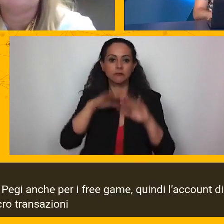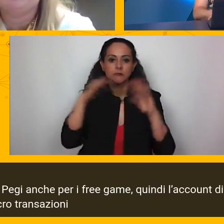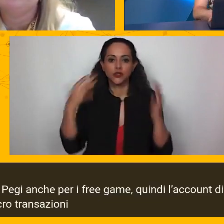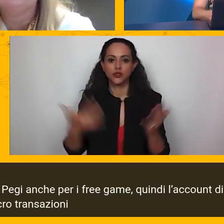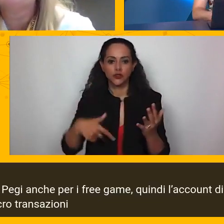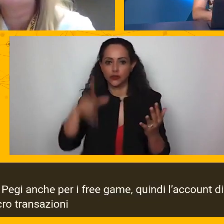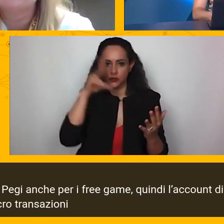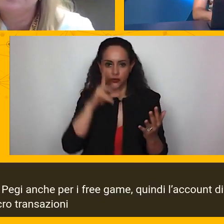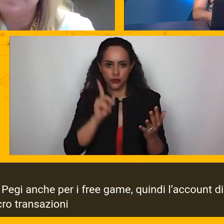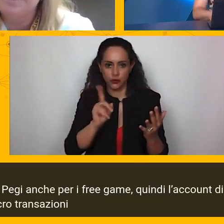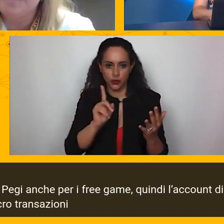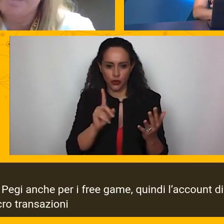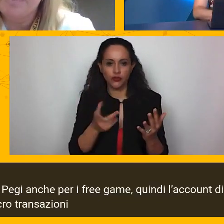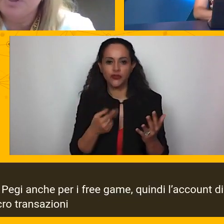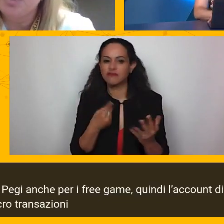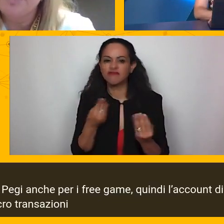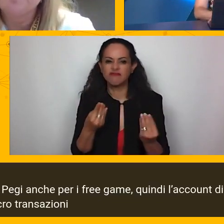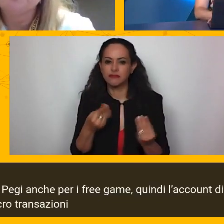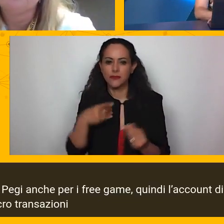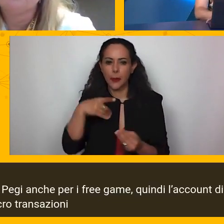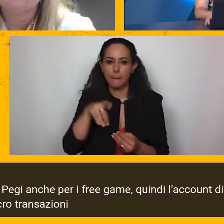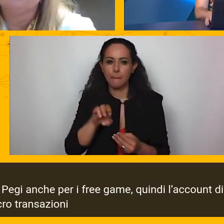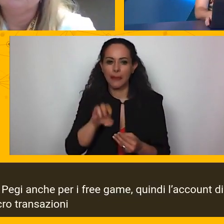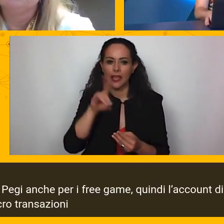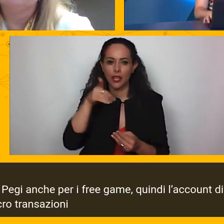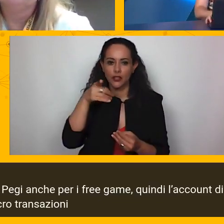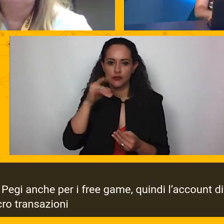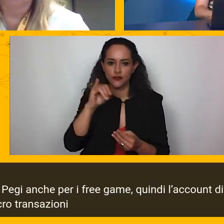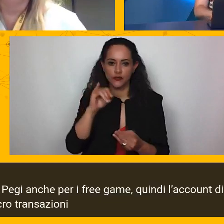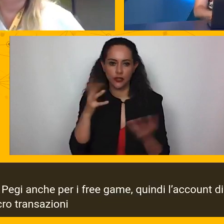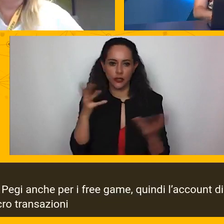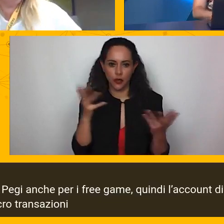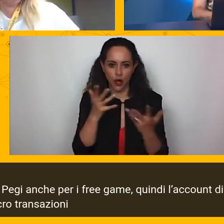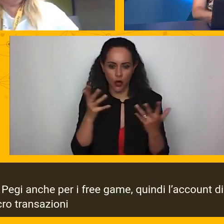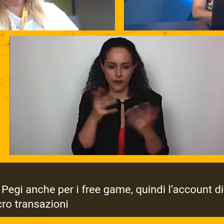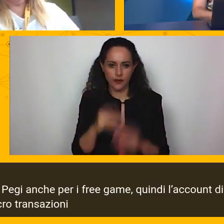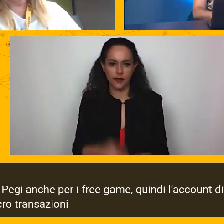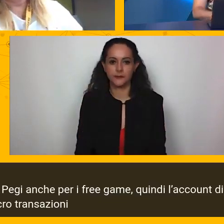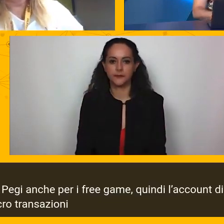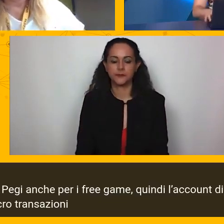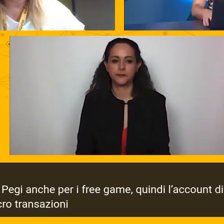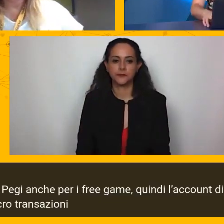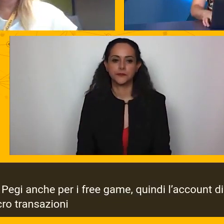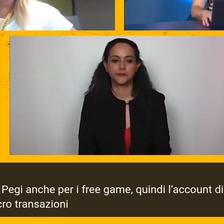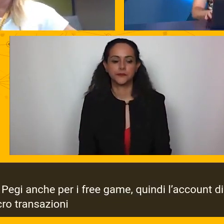incontro è proprio far conoscere questi aspetti cosa